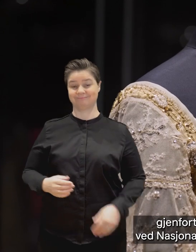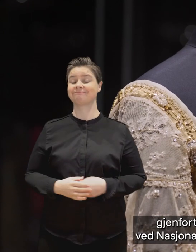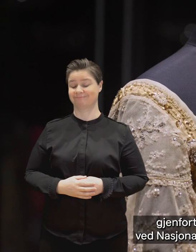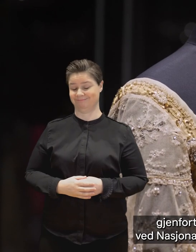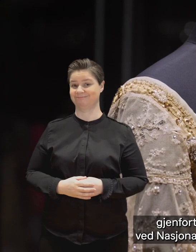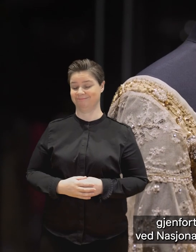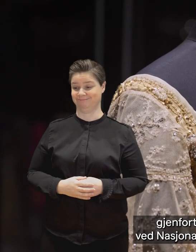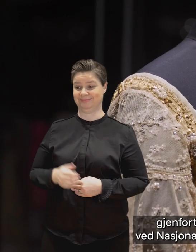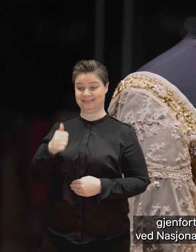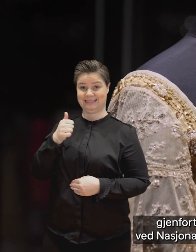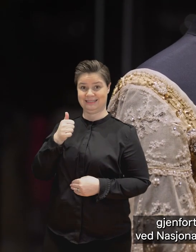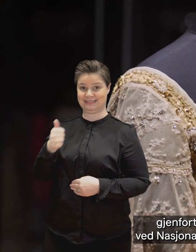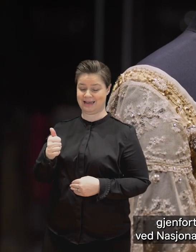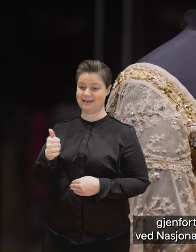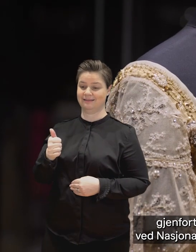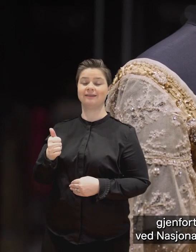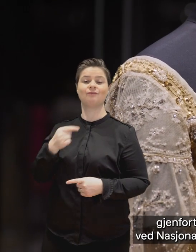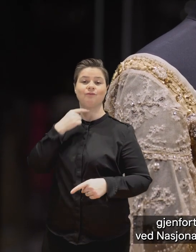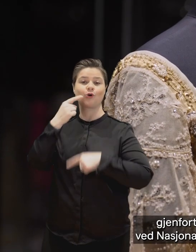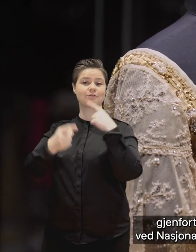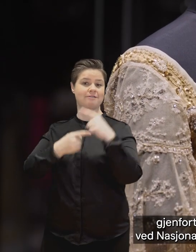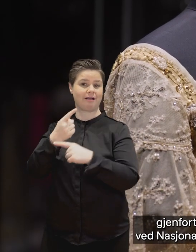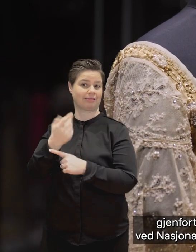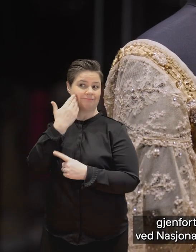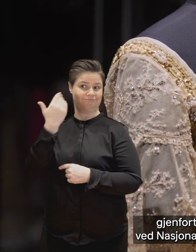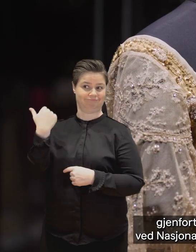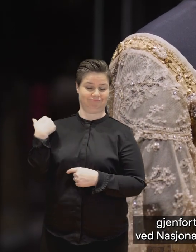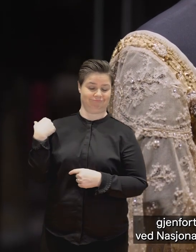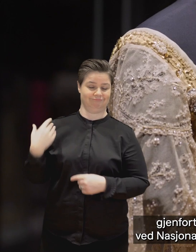gjenfortalt av kunsthistoriker ved Nasjonalmuseet, Janne Arnesen.